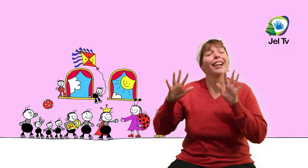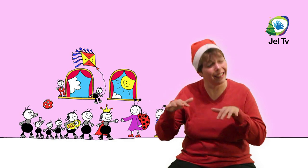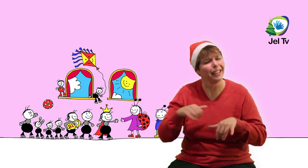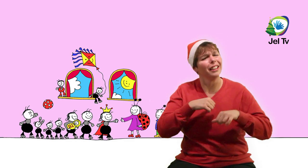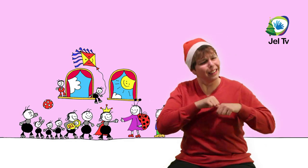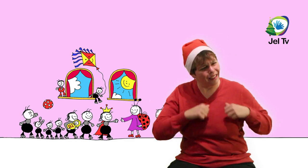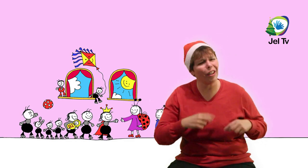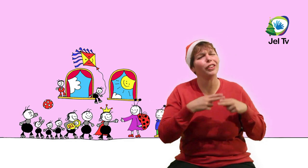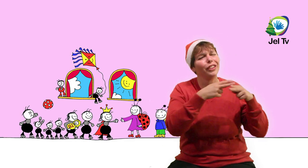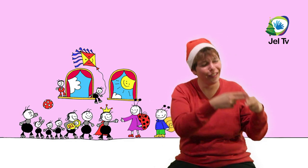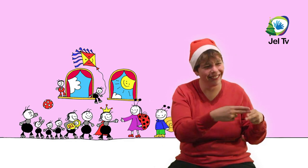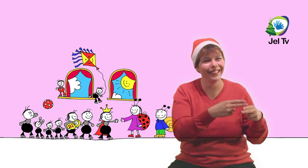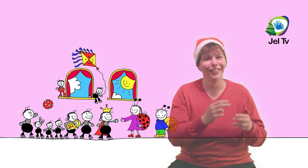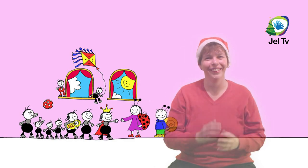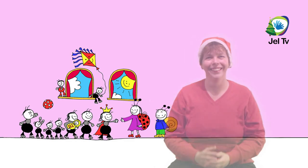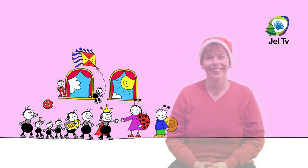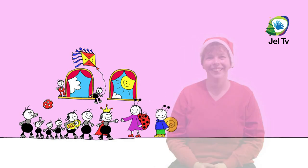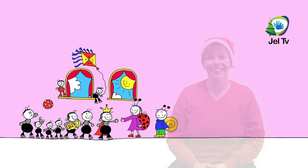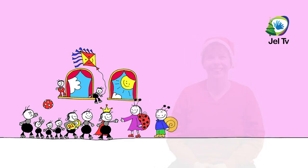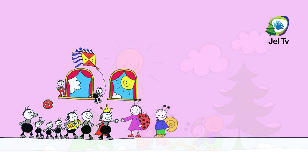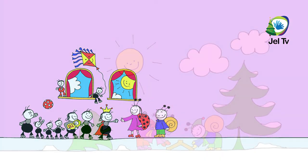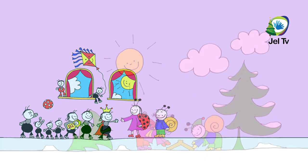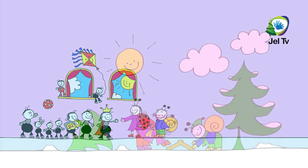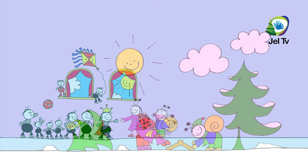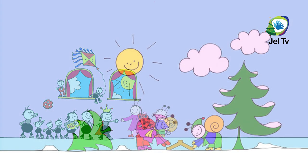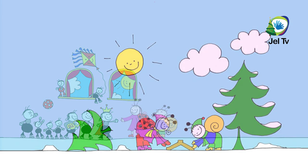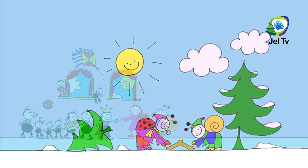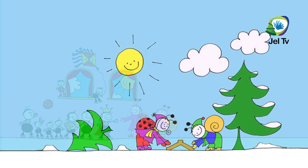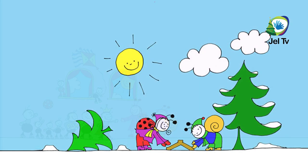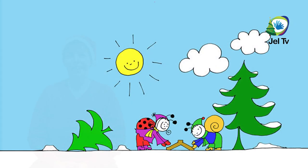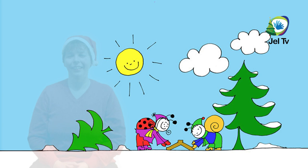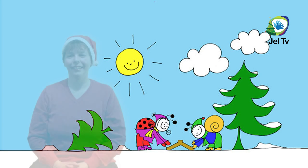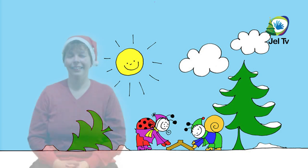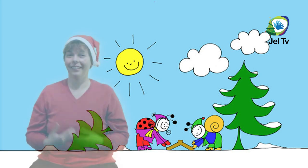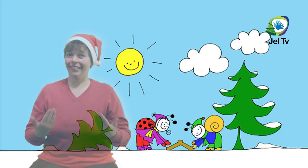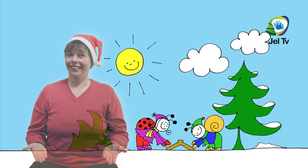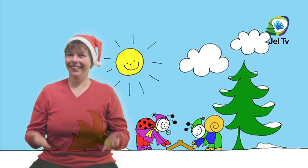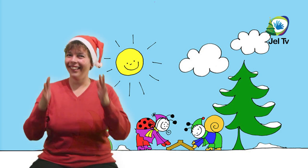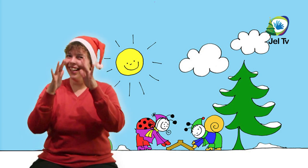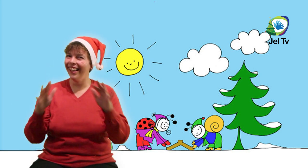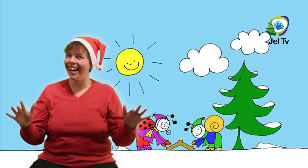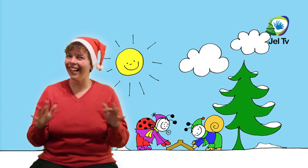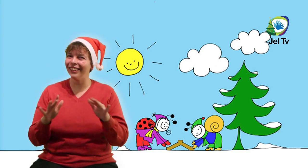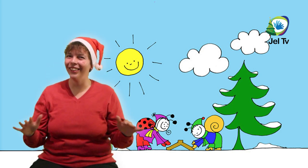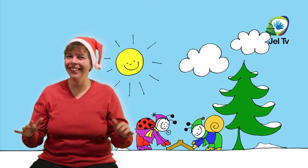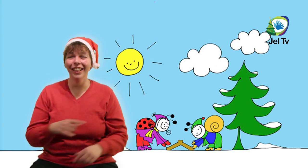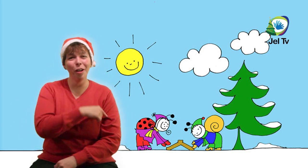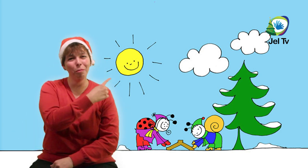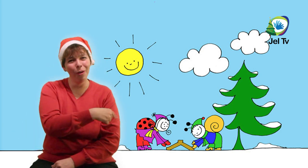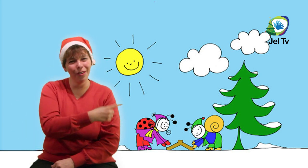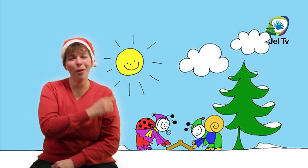Szívesen elkészítjük, amit kérsz. - mondták a hangyák. Elérkezett a karácsony.